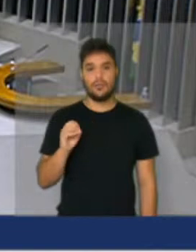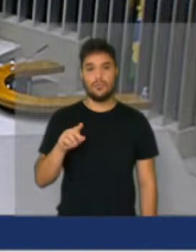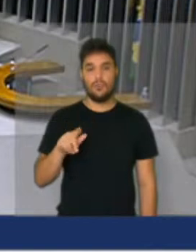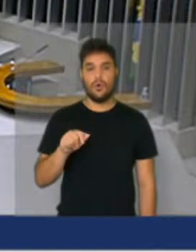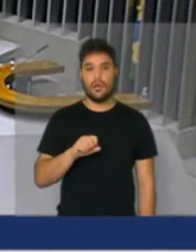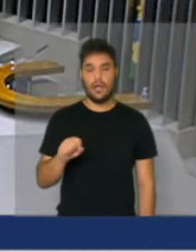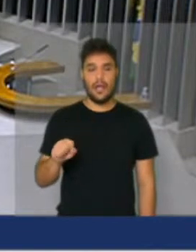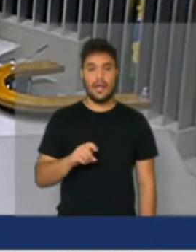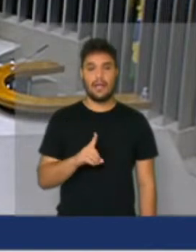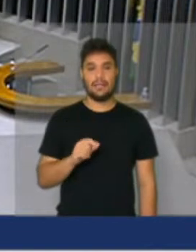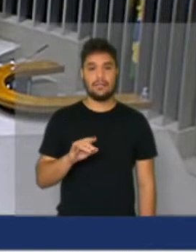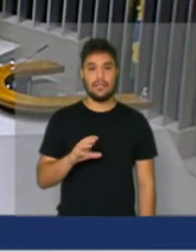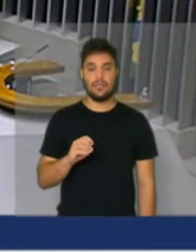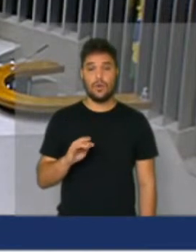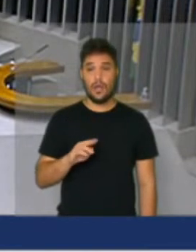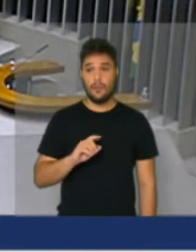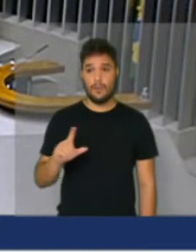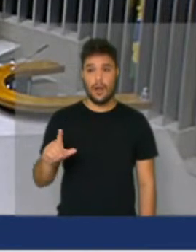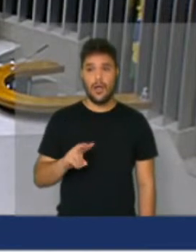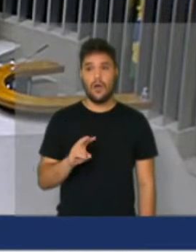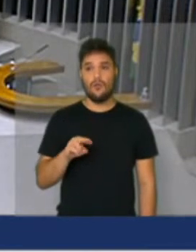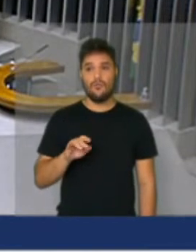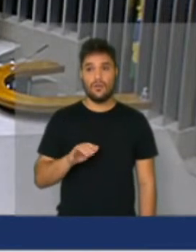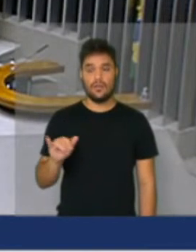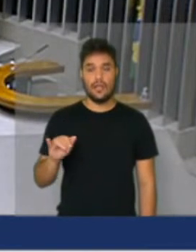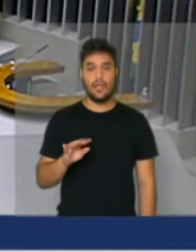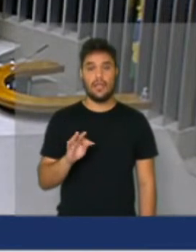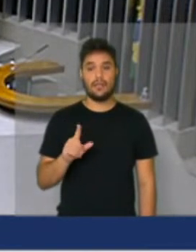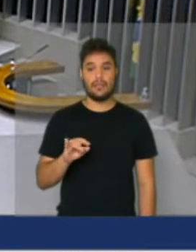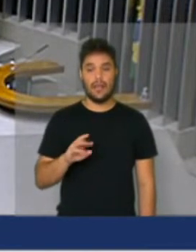DANILO CABRAL... TALÍRIA PETRONE, RENILDO VASCONCELOS, JOÊNIA WAPIXANA, HENRIQUE